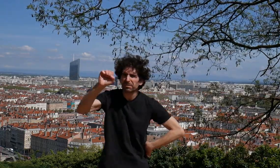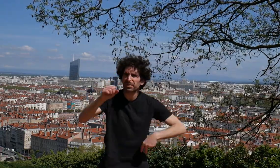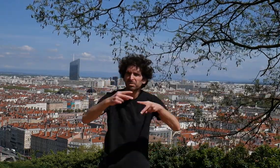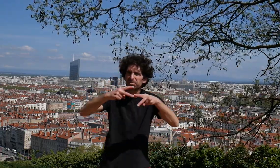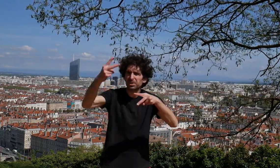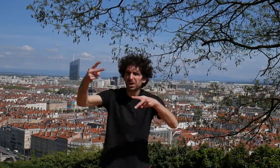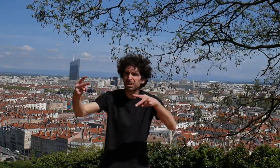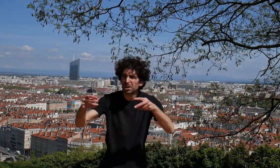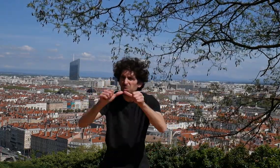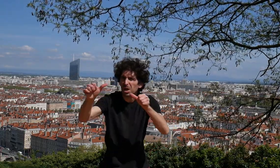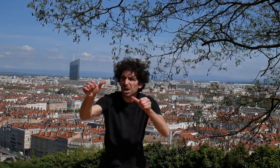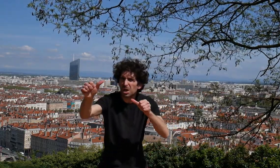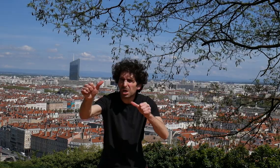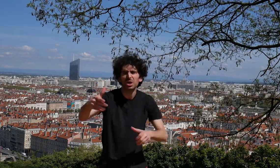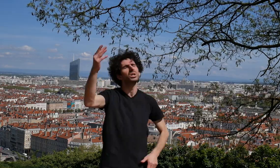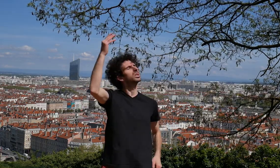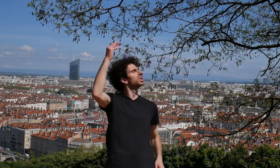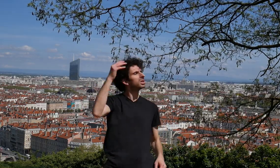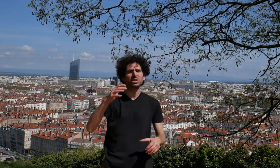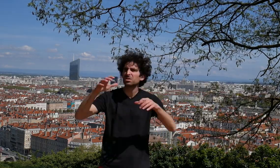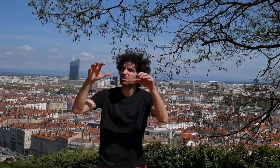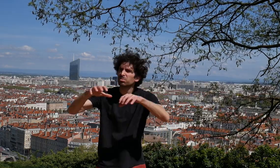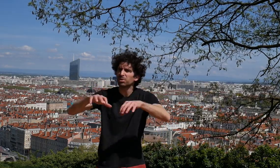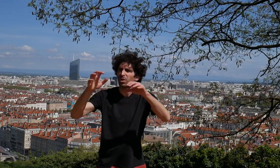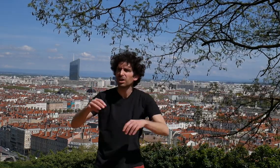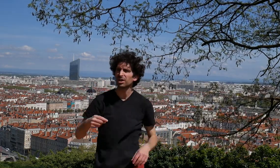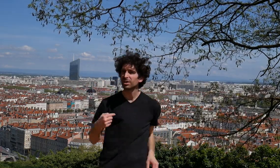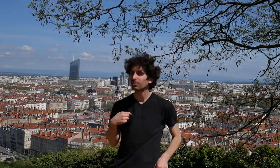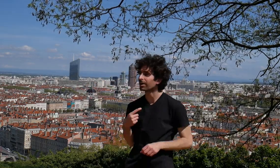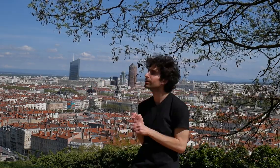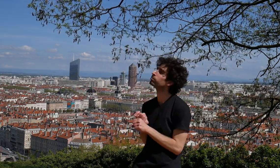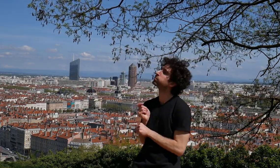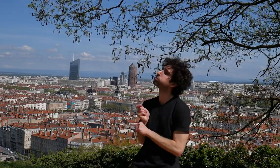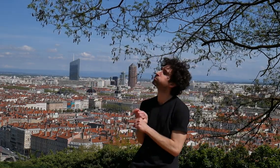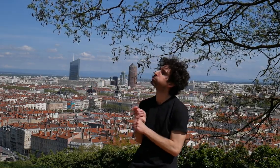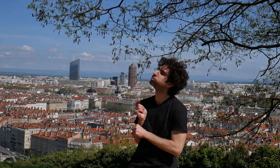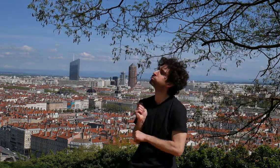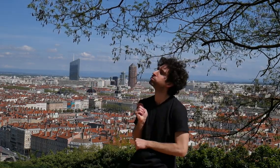apercevait les Pyrénées au loin. Elle ralaît : "il va pleuvoir !" Et moi, je la taquinais.